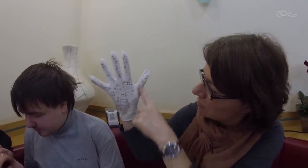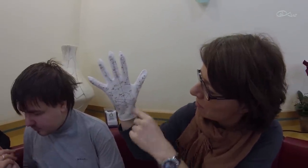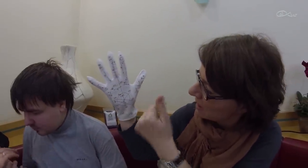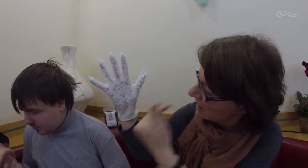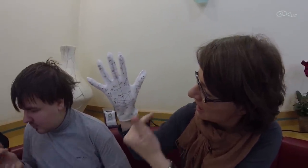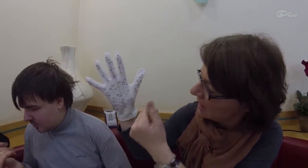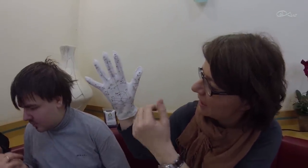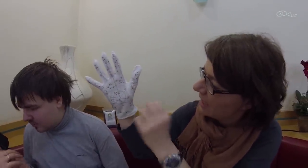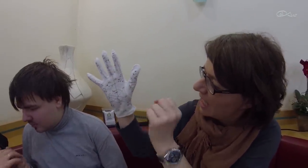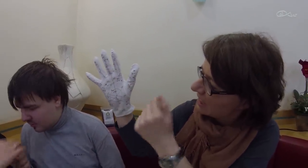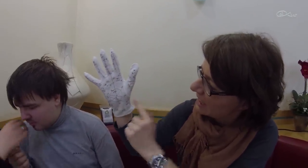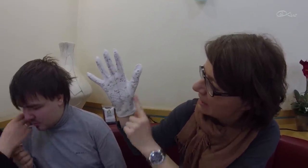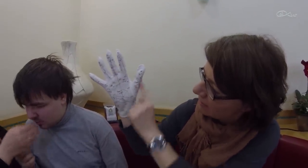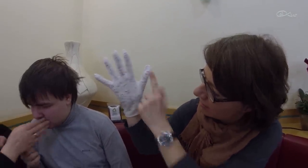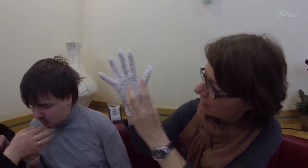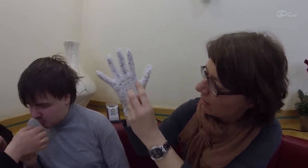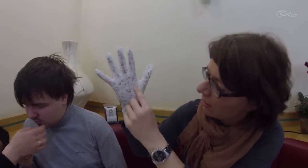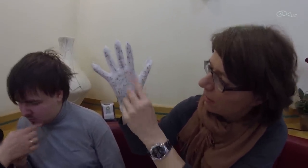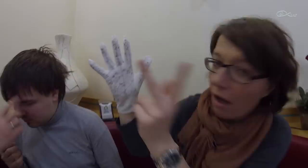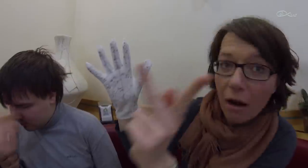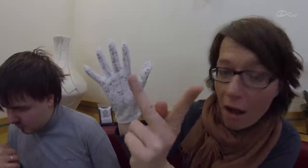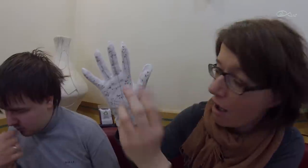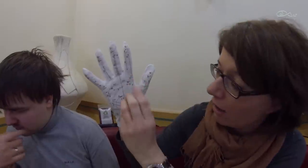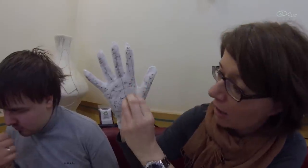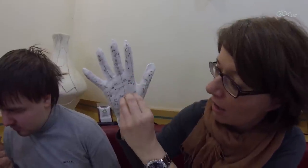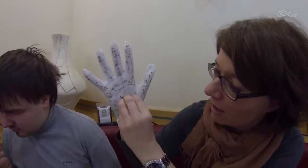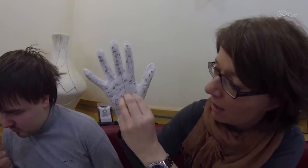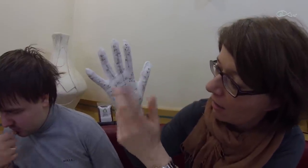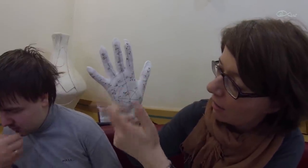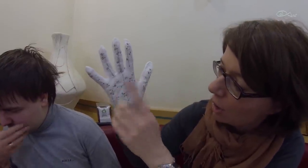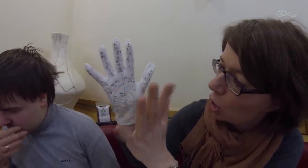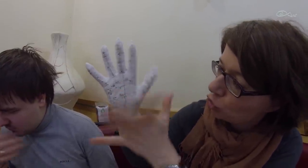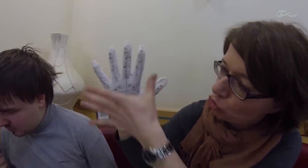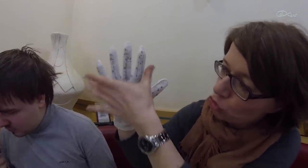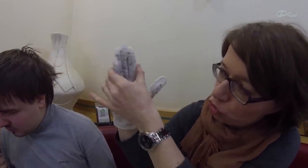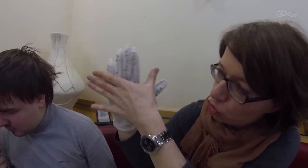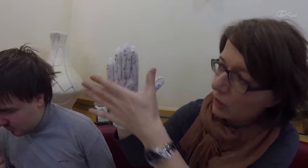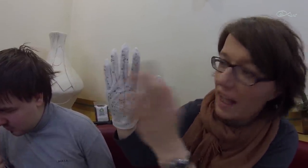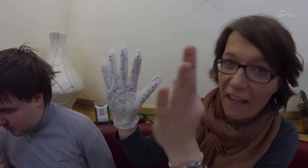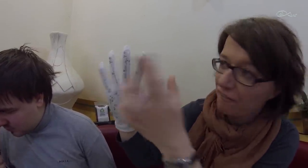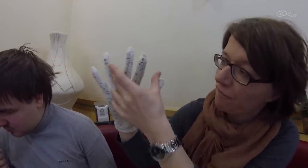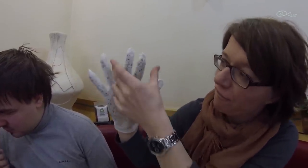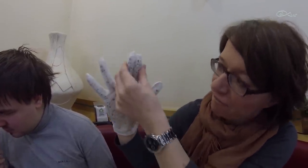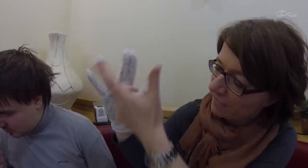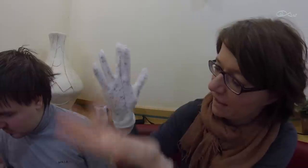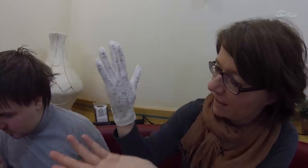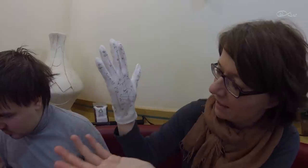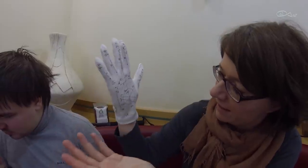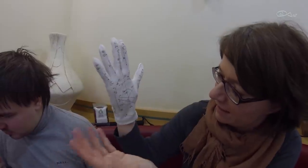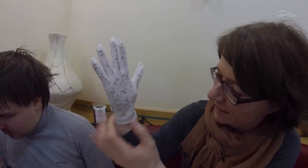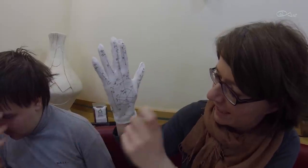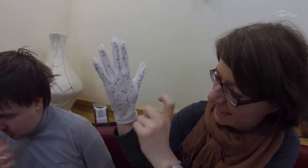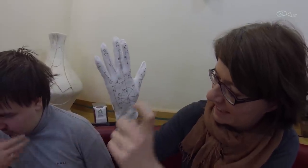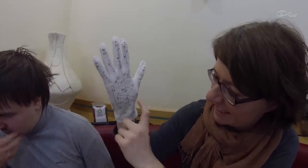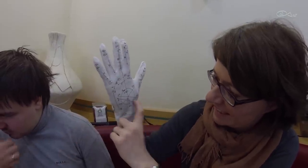t, st, k, sch, f, z, x, ch, z.